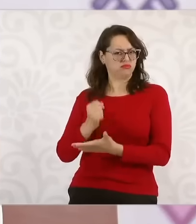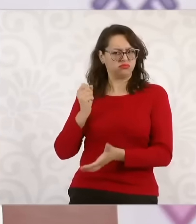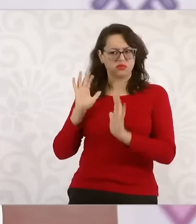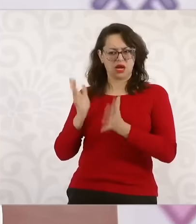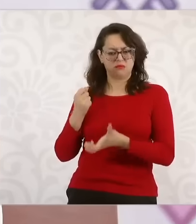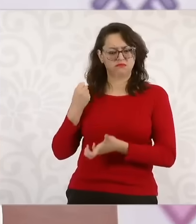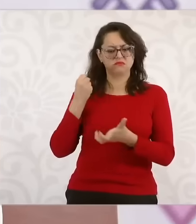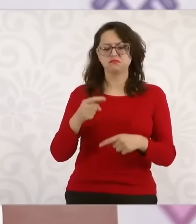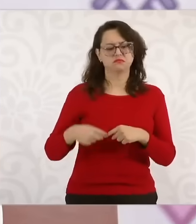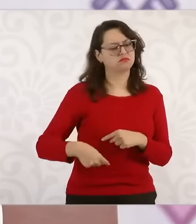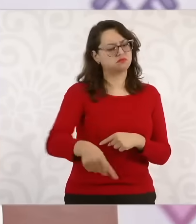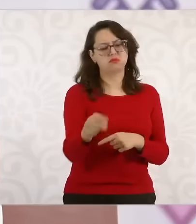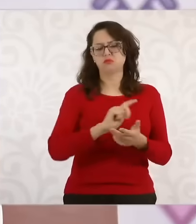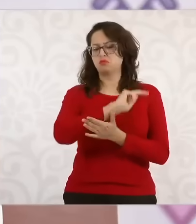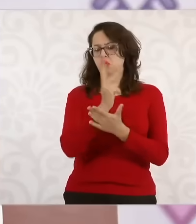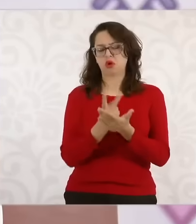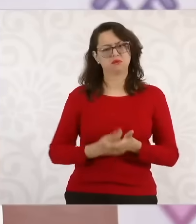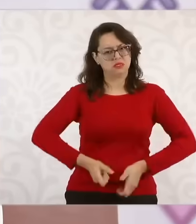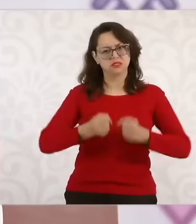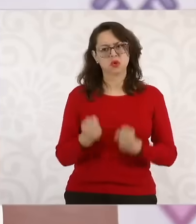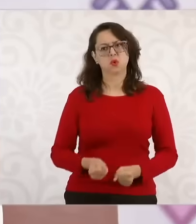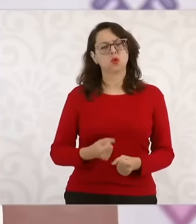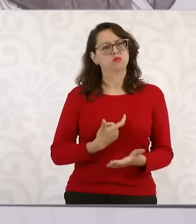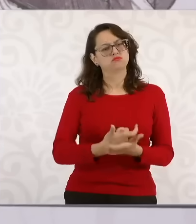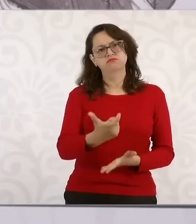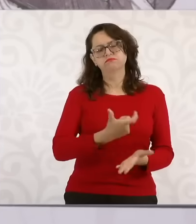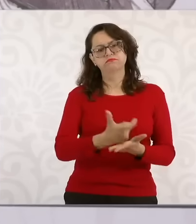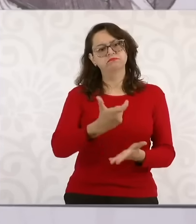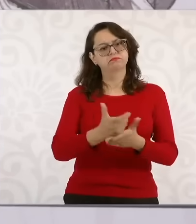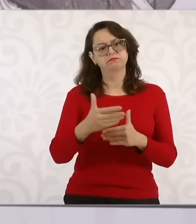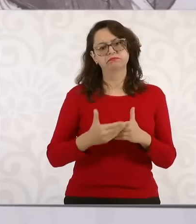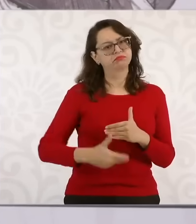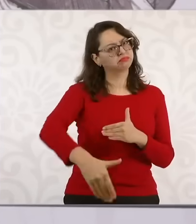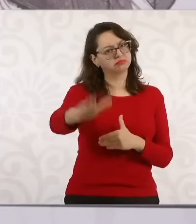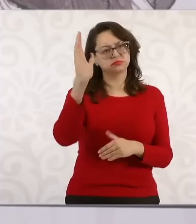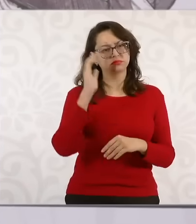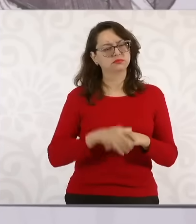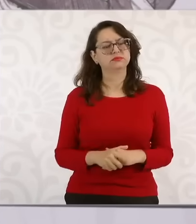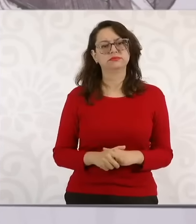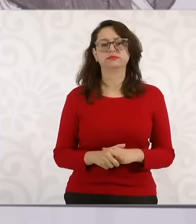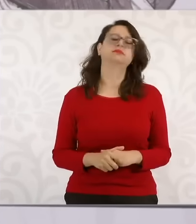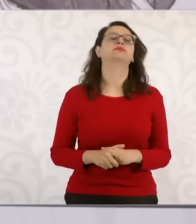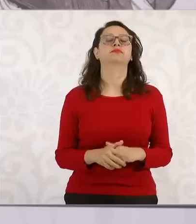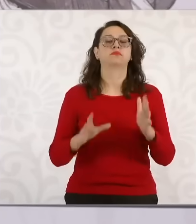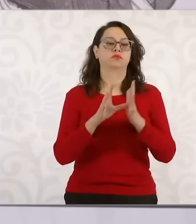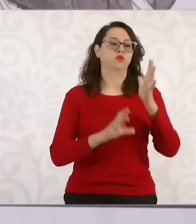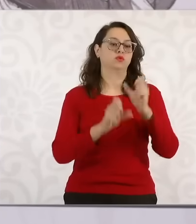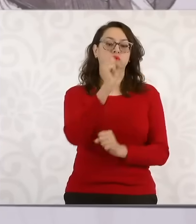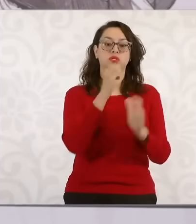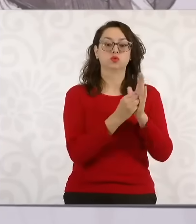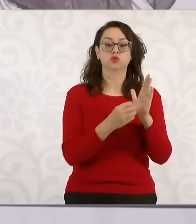para los programas de bienestar que son sagrados, primero porque están en la Constitución y segundo